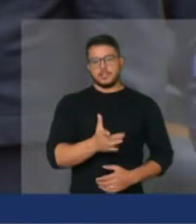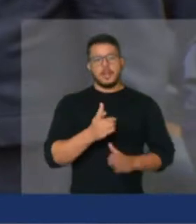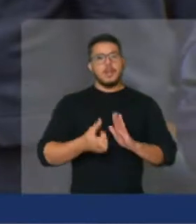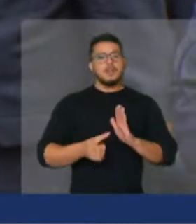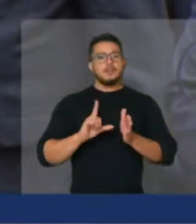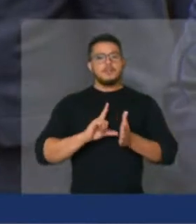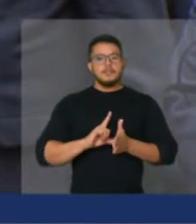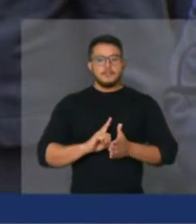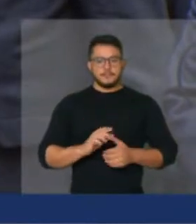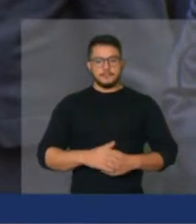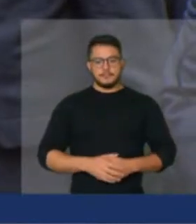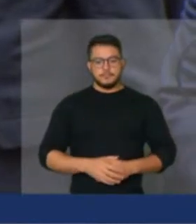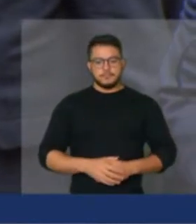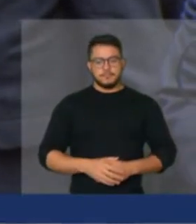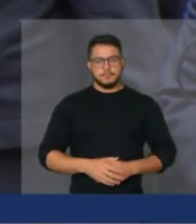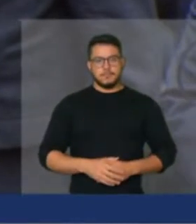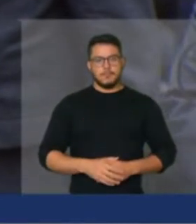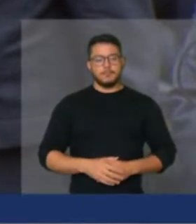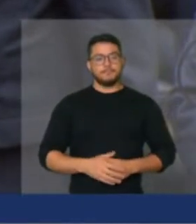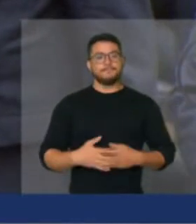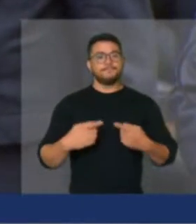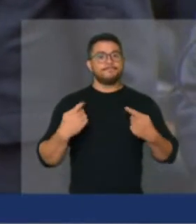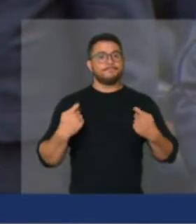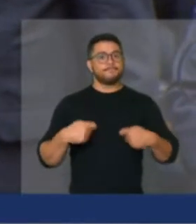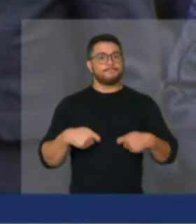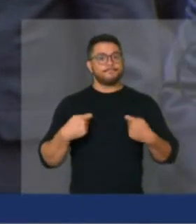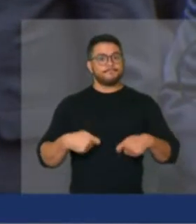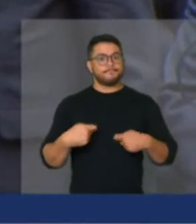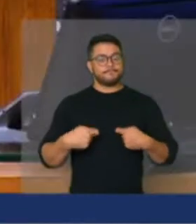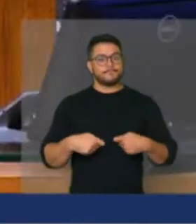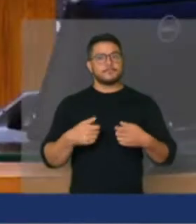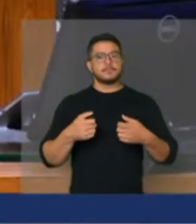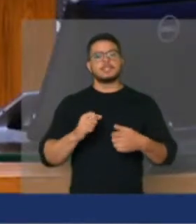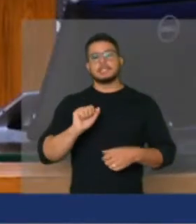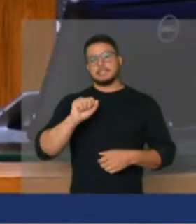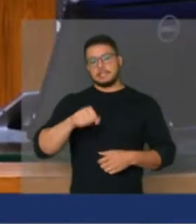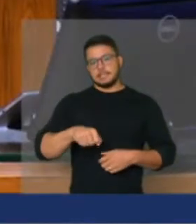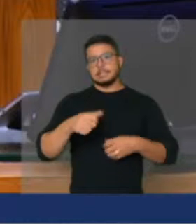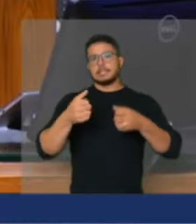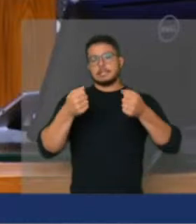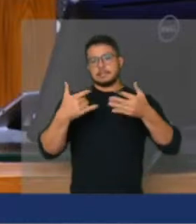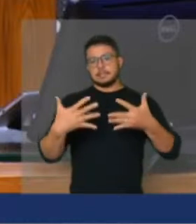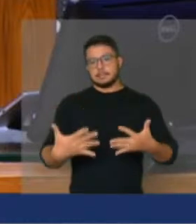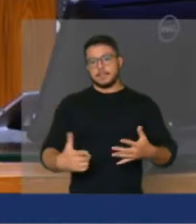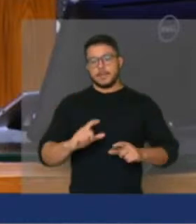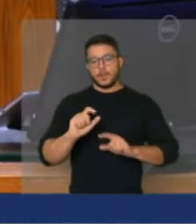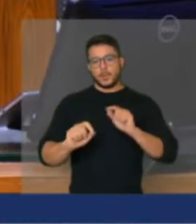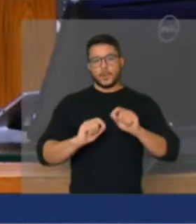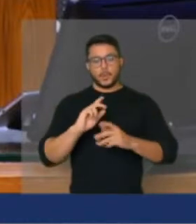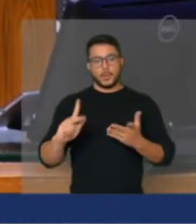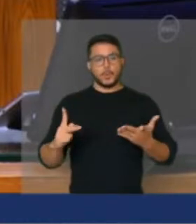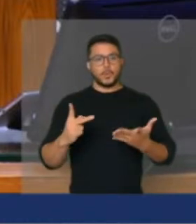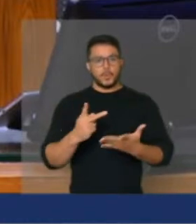NECESSÁRIA A EXPLICAÇÃO DO MINISTRO PAULO GUEDES A TUDO O QUE TEM SIDO DITO PELA IMPRENSA. ACHO QUE INCLUSIVE